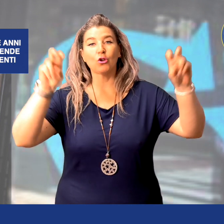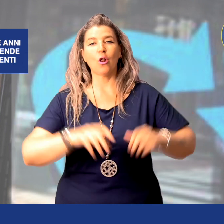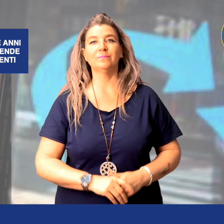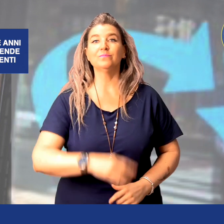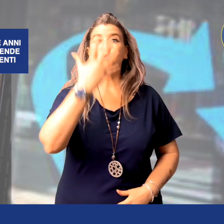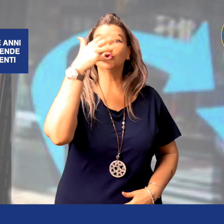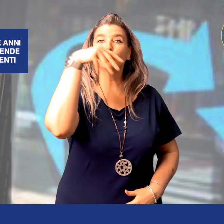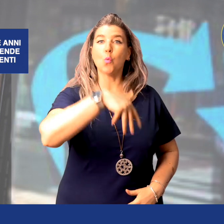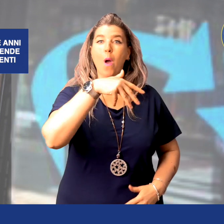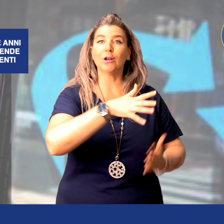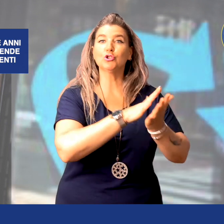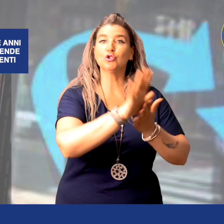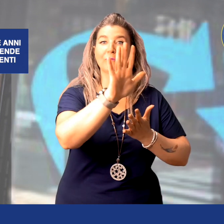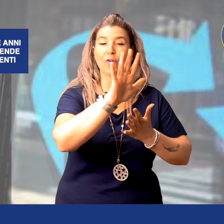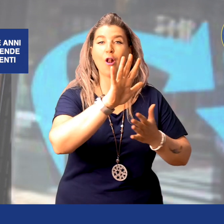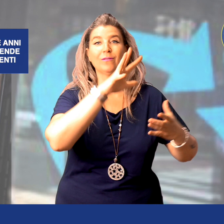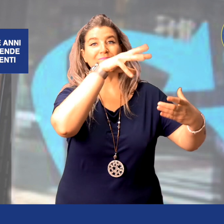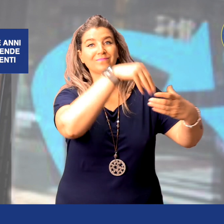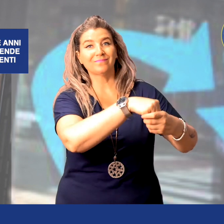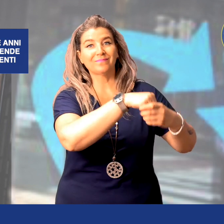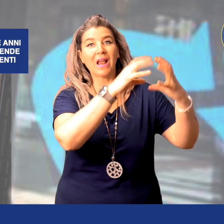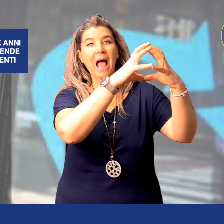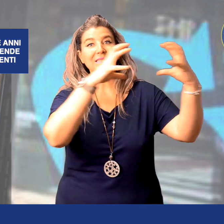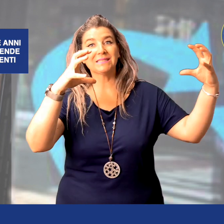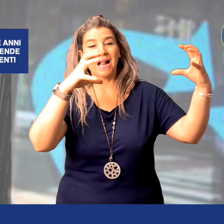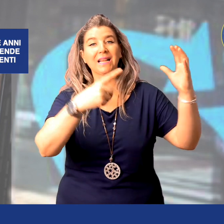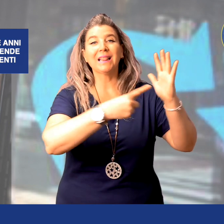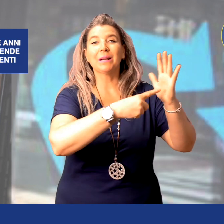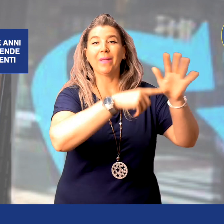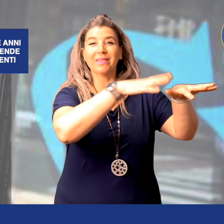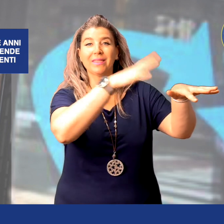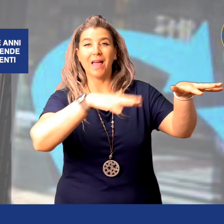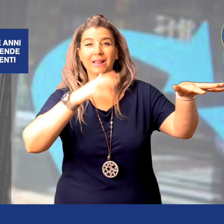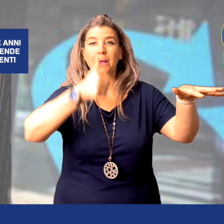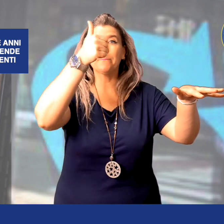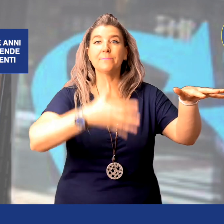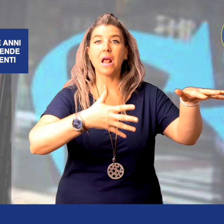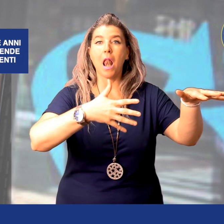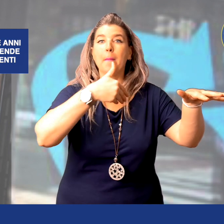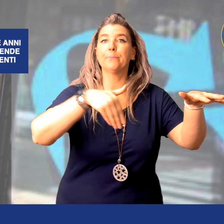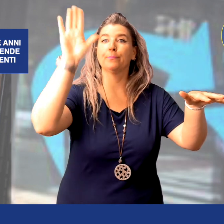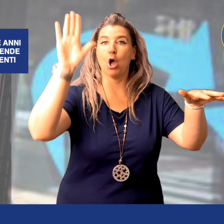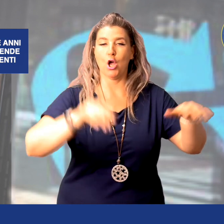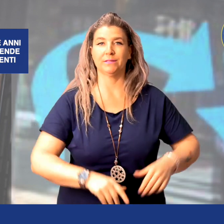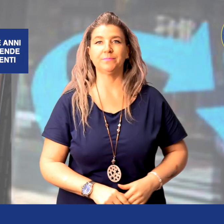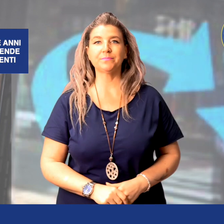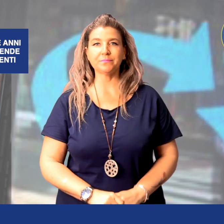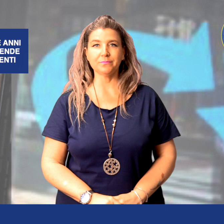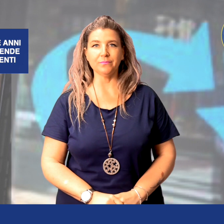Approvato scivolo cinque anni per i lavoratori delle aziende con almeno 1000 dipendenti